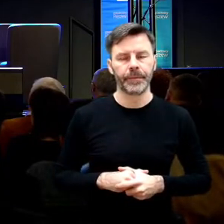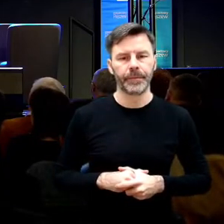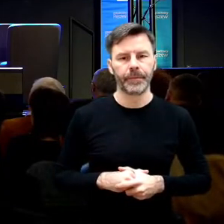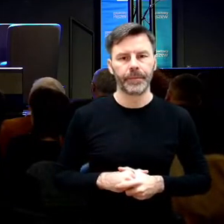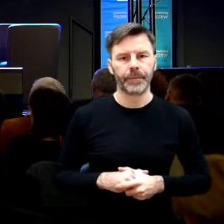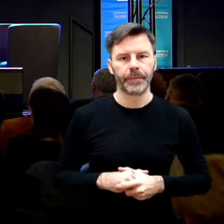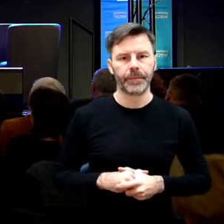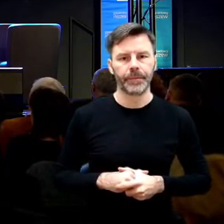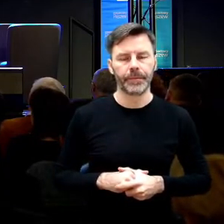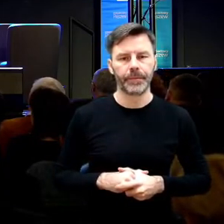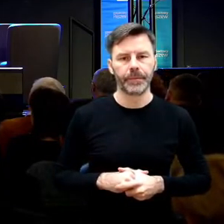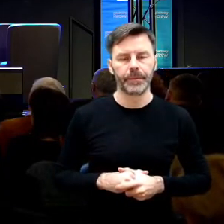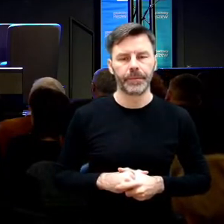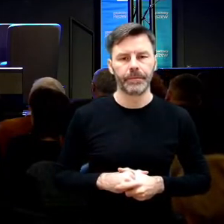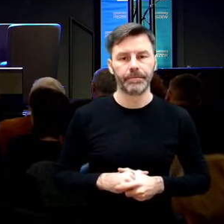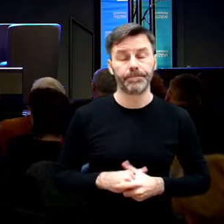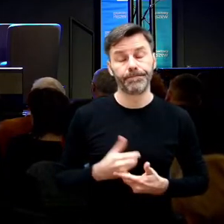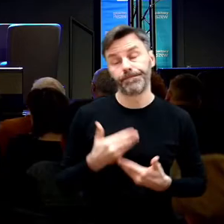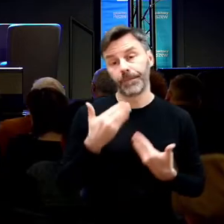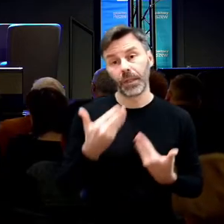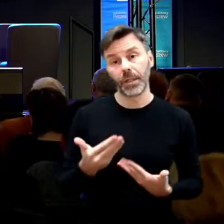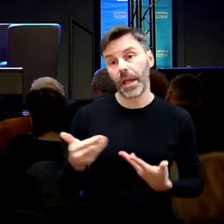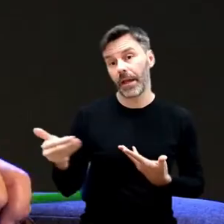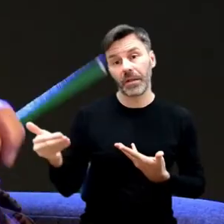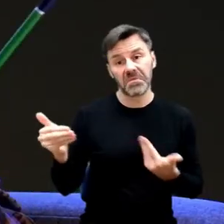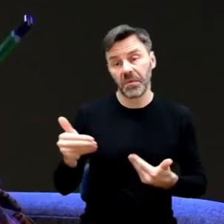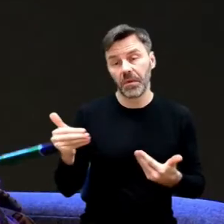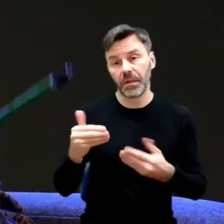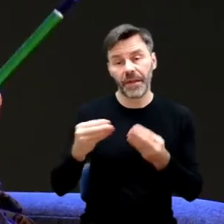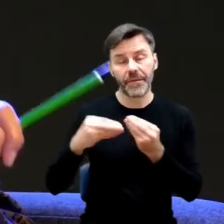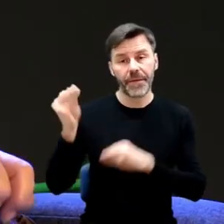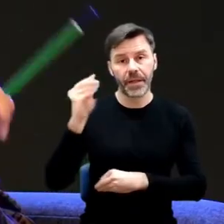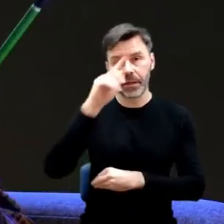Mielibyśmy wtedy bardziej świadomych mieszkańców,